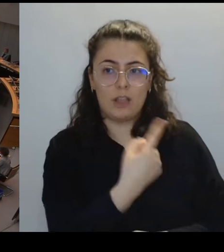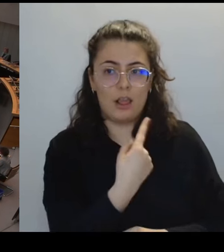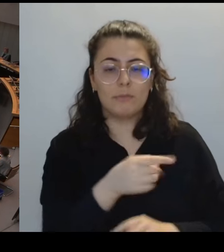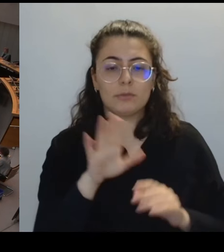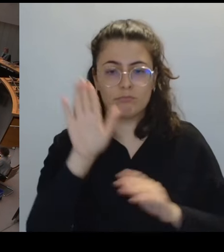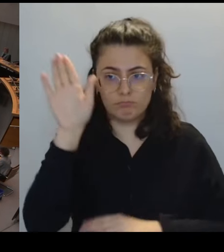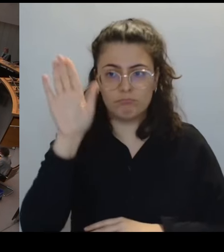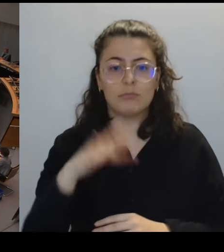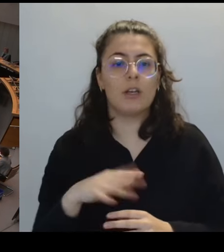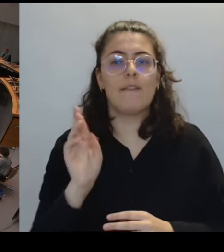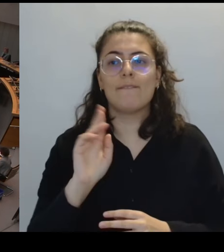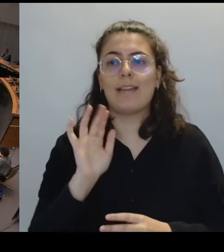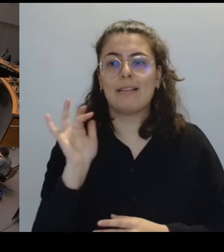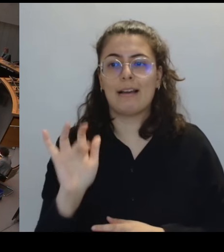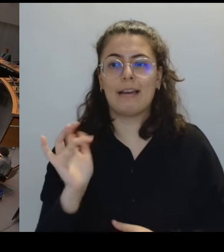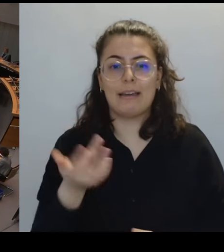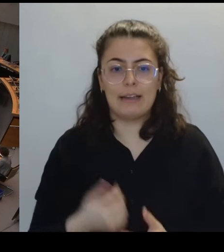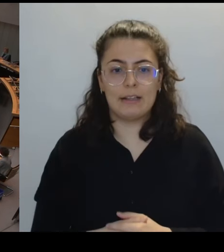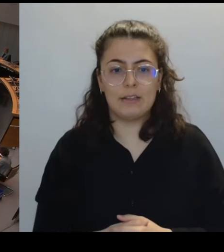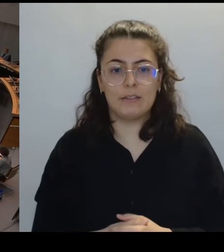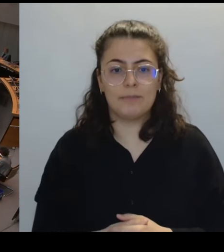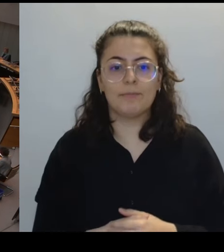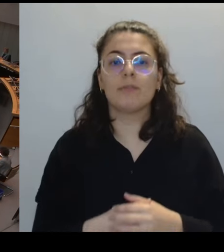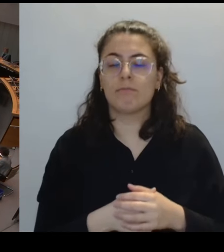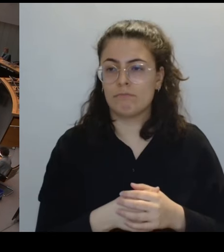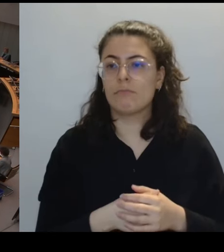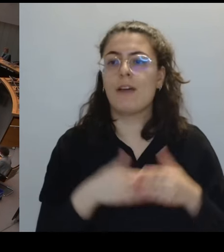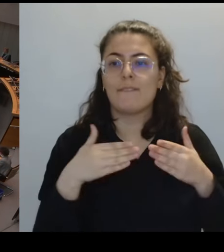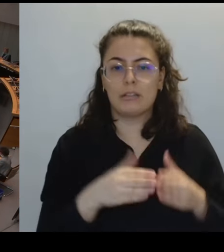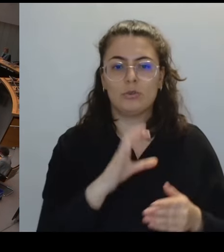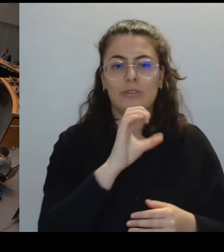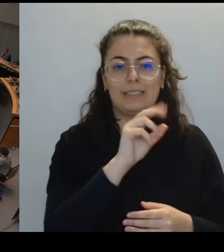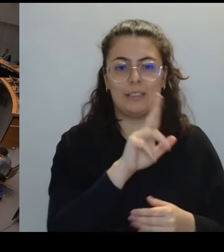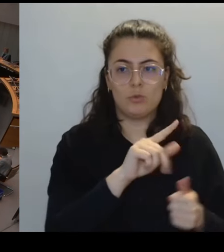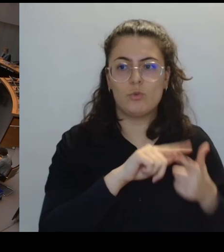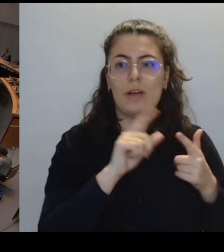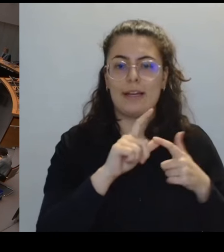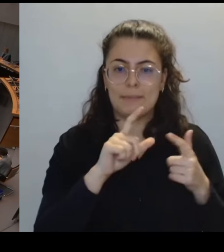Das sind die Fraktionen der CDU, SPD, Bündnis 90/Die Grünen sowie Linke. Ich frage